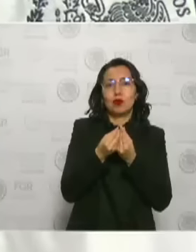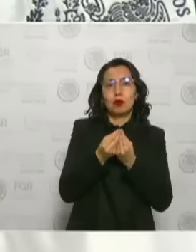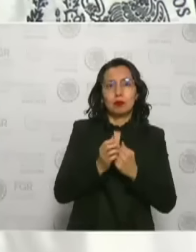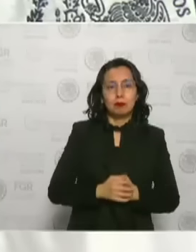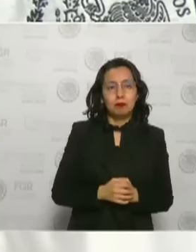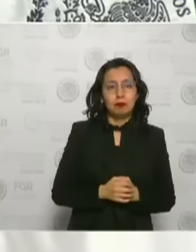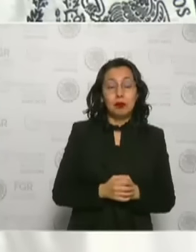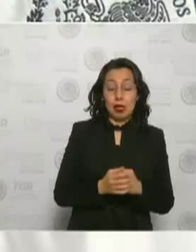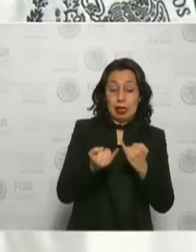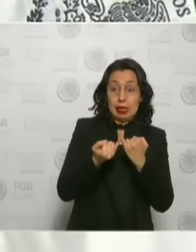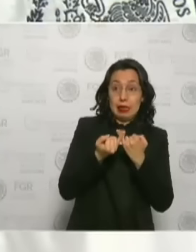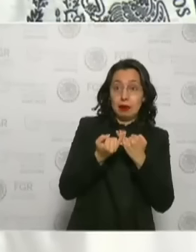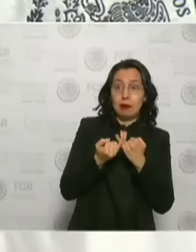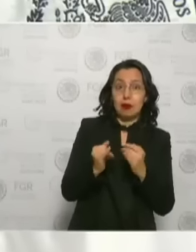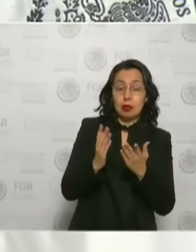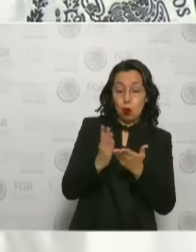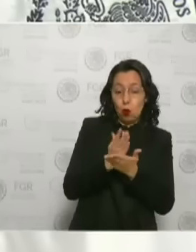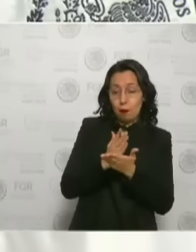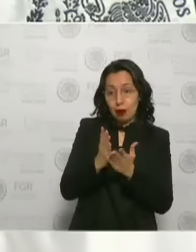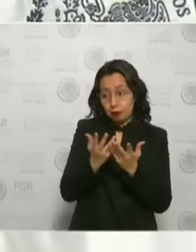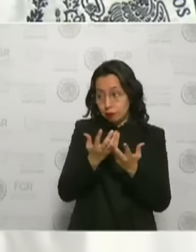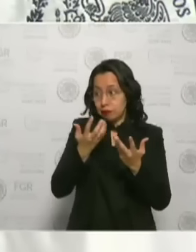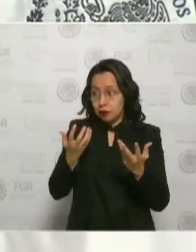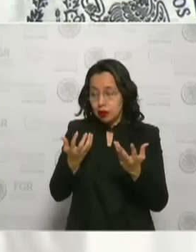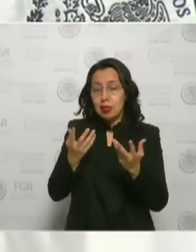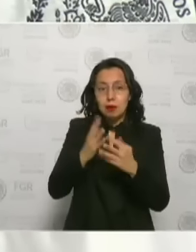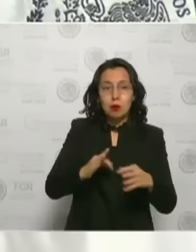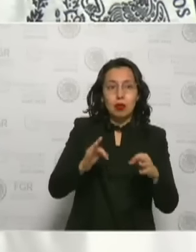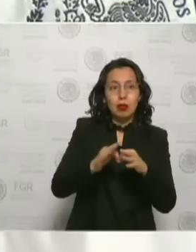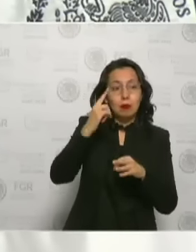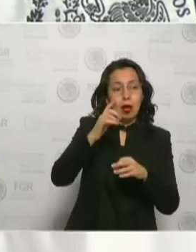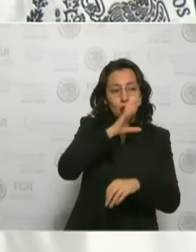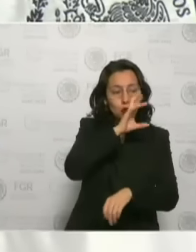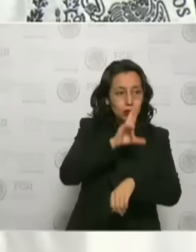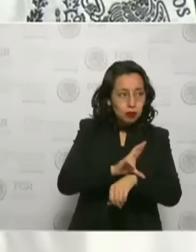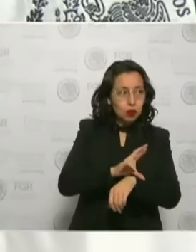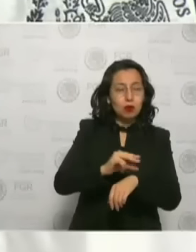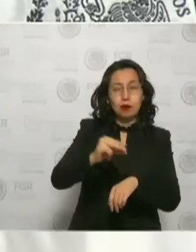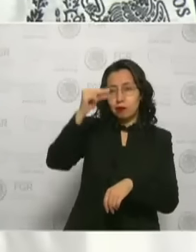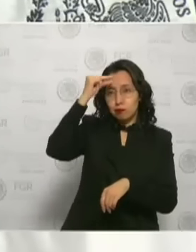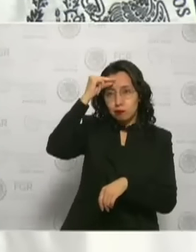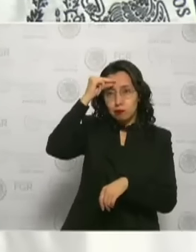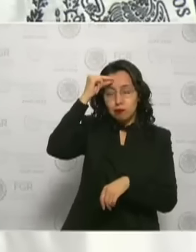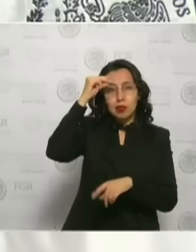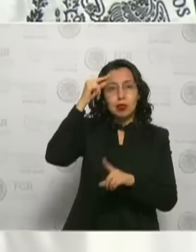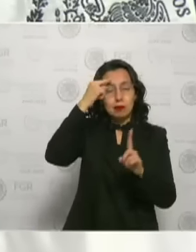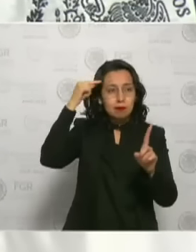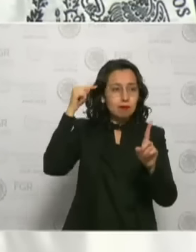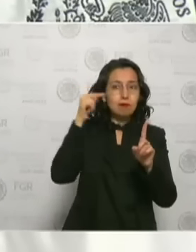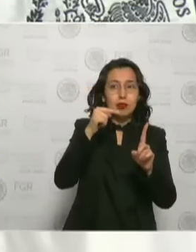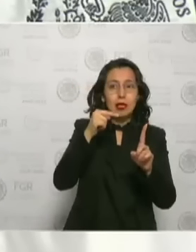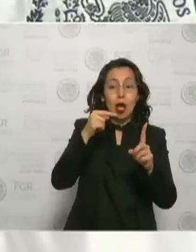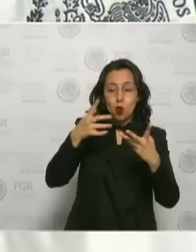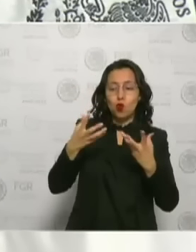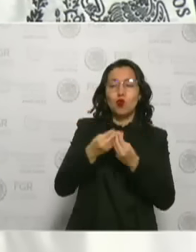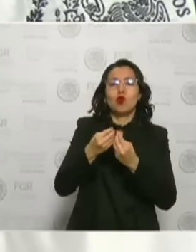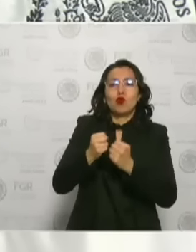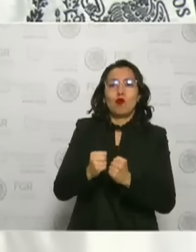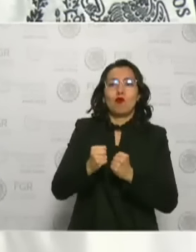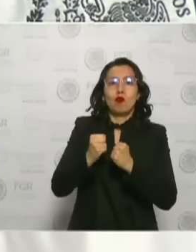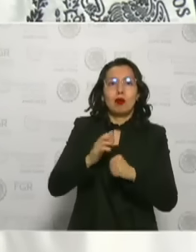fortalece con coordinación, con inteligencia y con visión de estado. es necesaria y se construye día